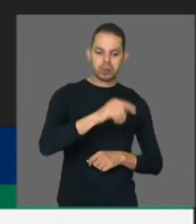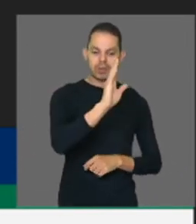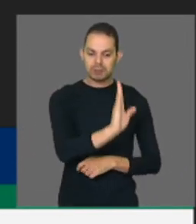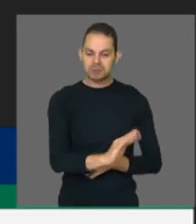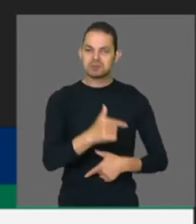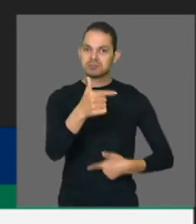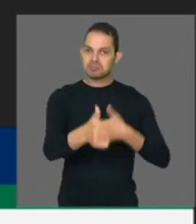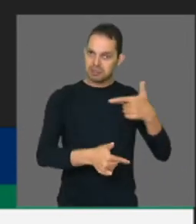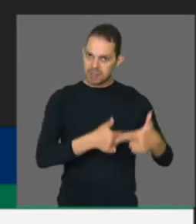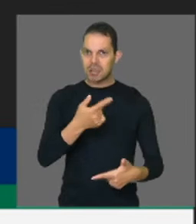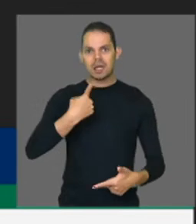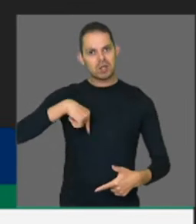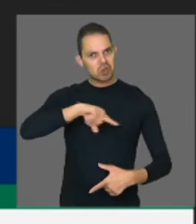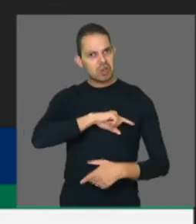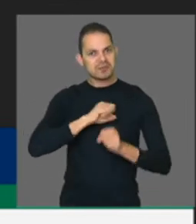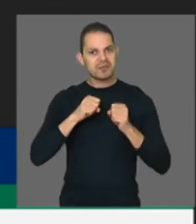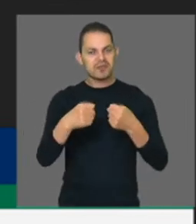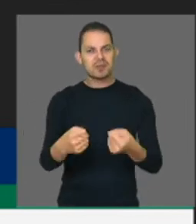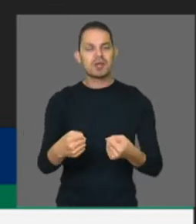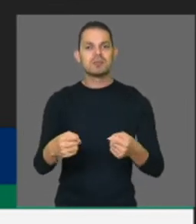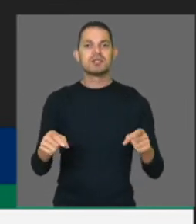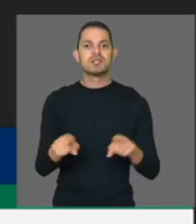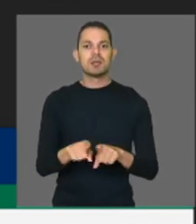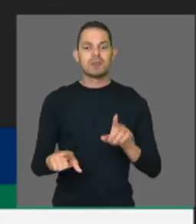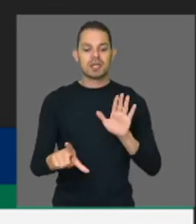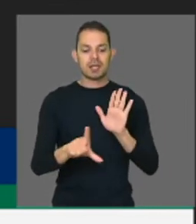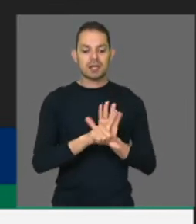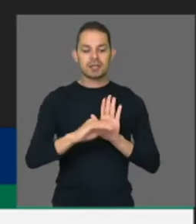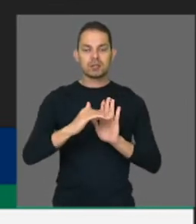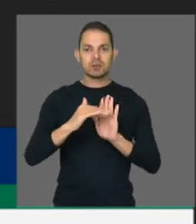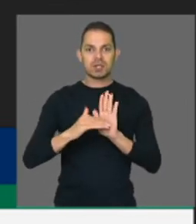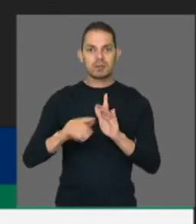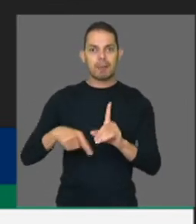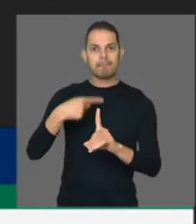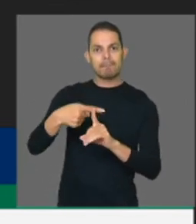EXTERIOR PARA ATUAR NA PANDEMIA. DEFENDEMOS QUE SE CUMPRA A LEI DO PROGRAMA MAIS